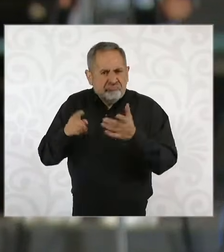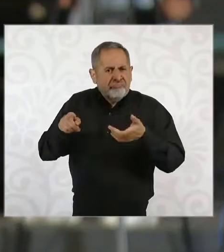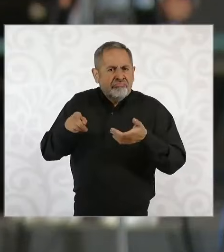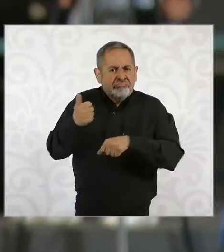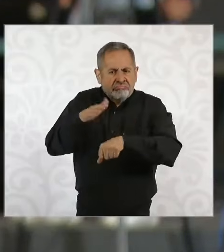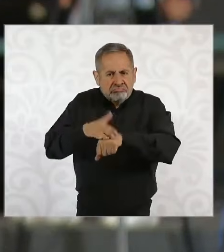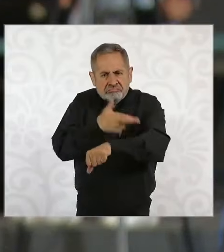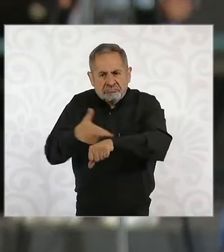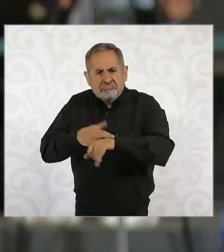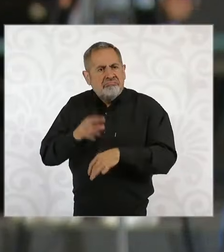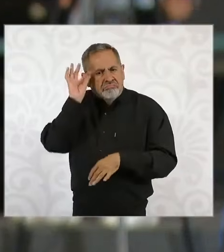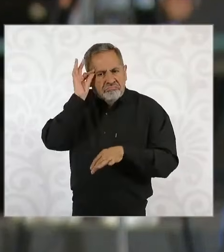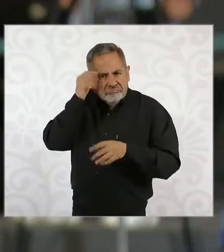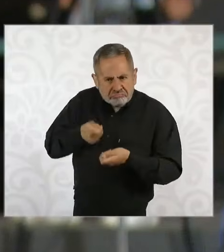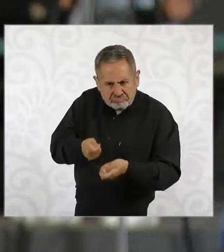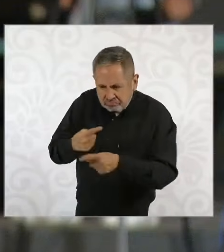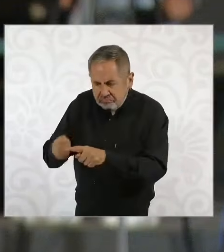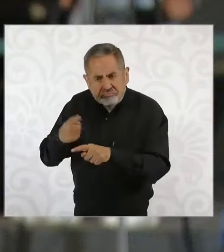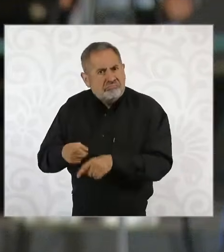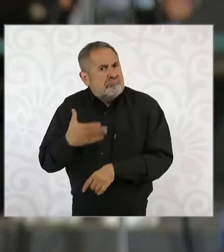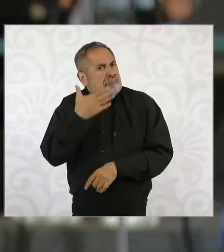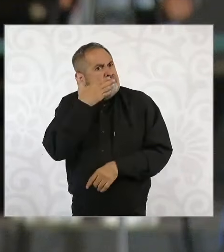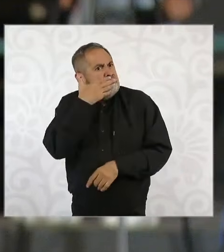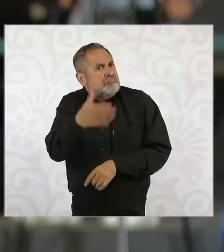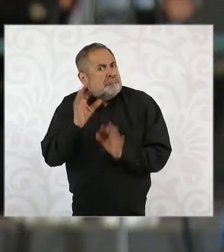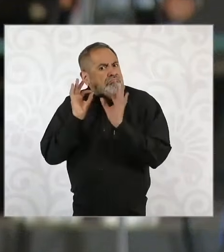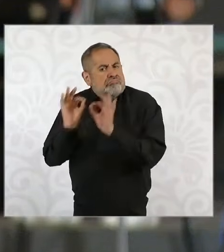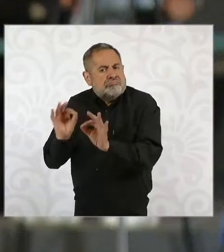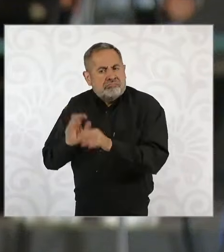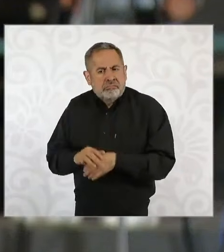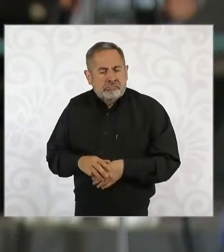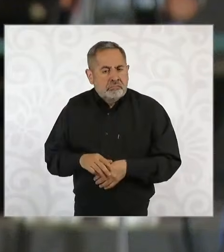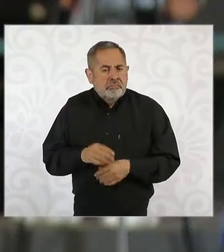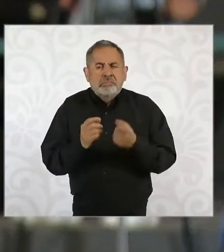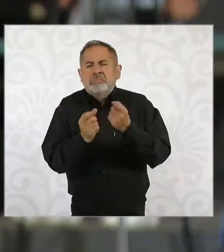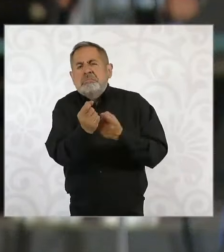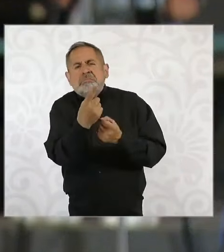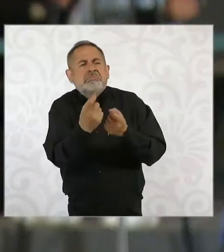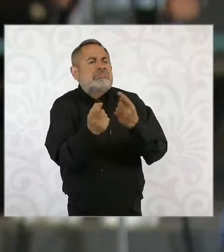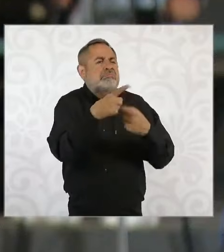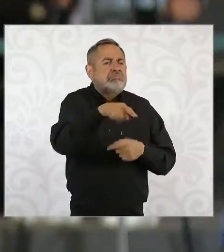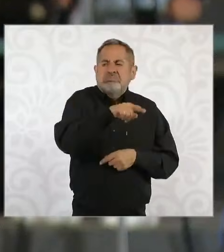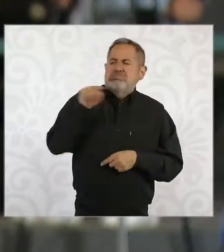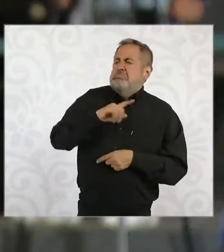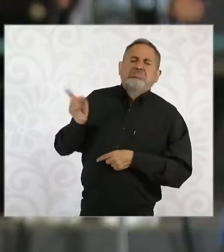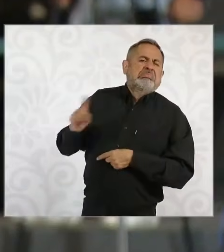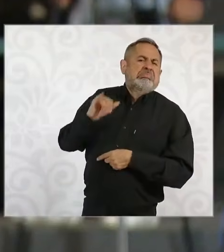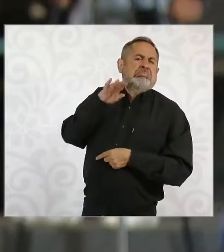de limpieza. Eh, hay algunos que aún no cambian esa mentalidad en torno eh pues al al derecho